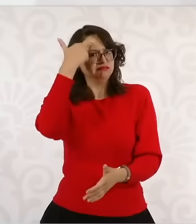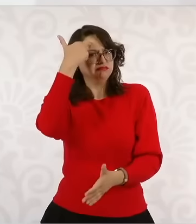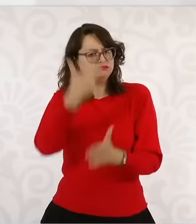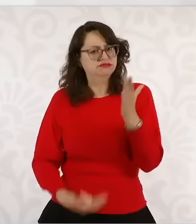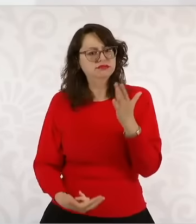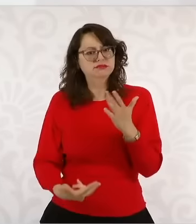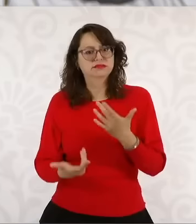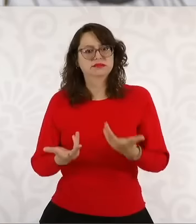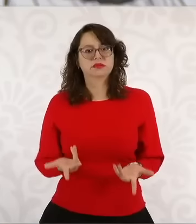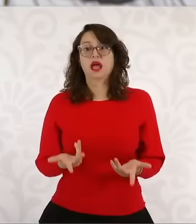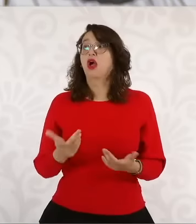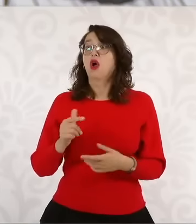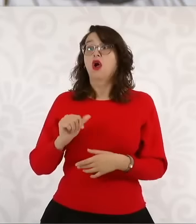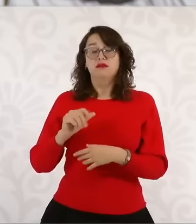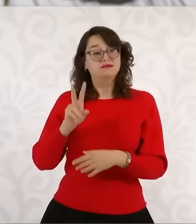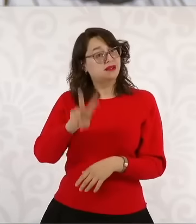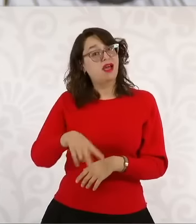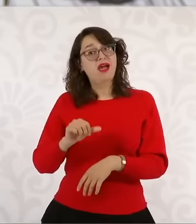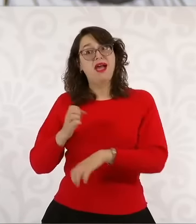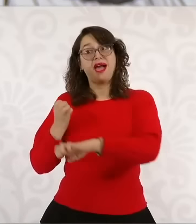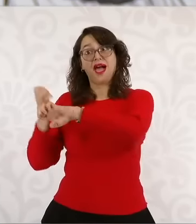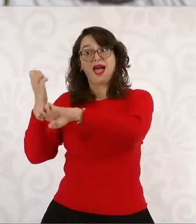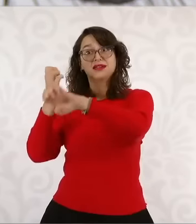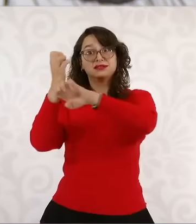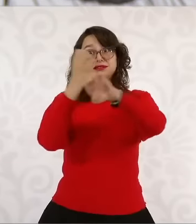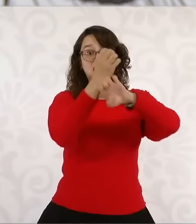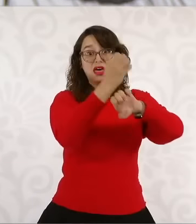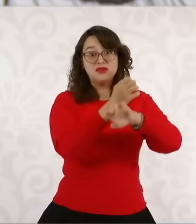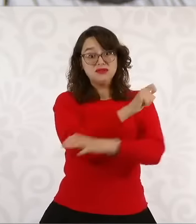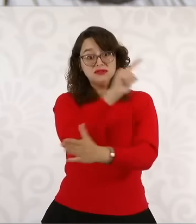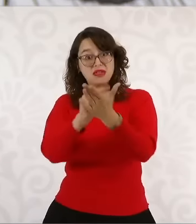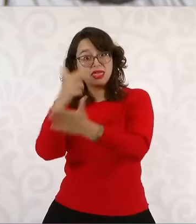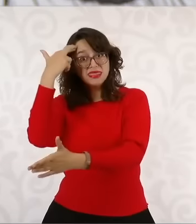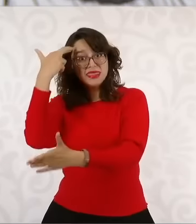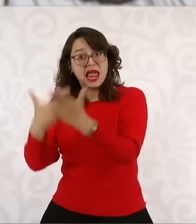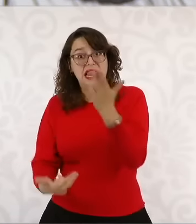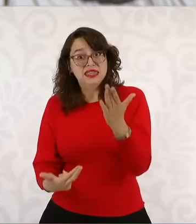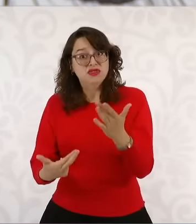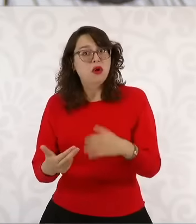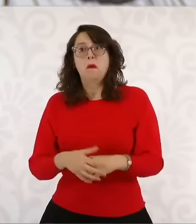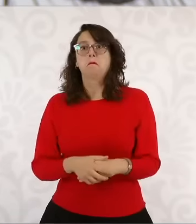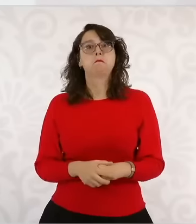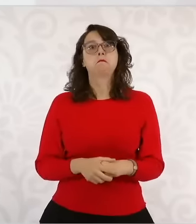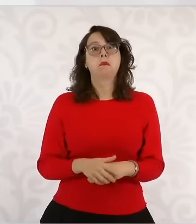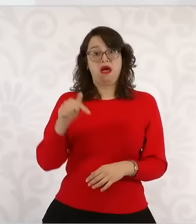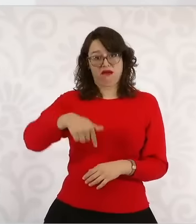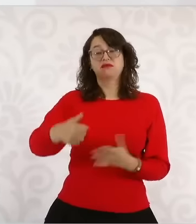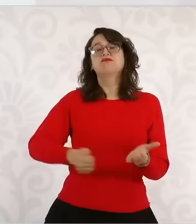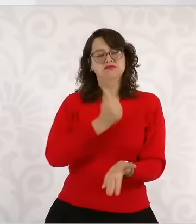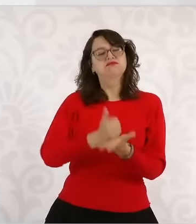no en todos los estados de la República es un delito penal, pero en la Ciudad de México sí.